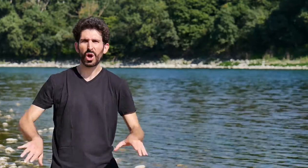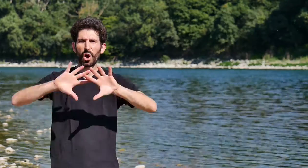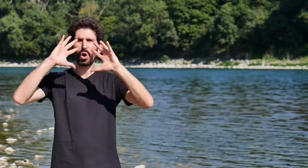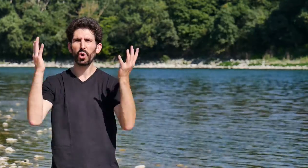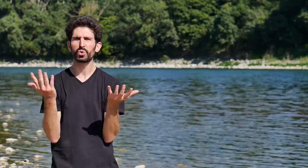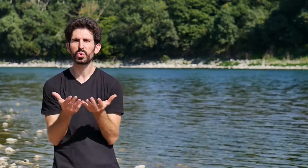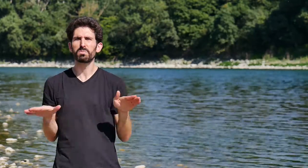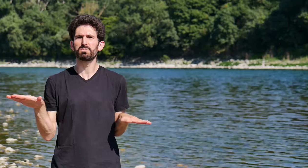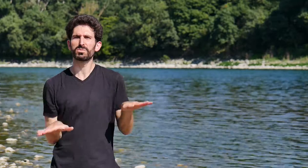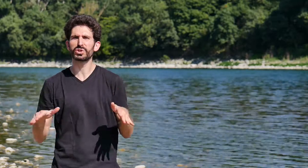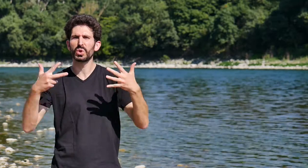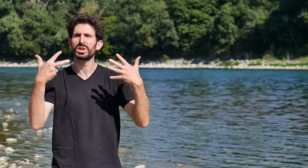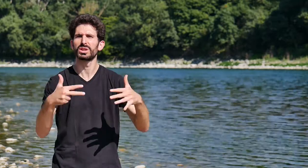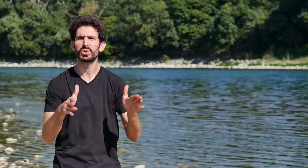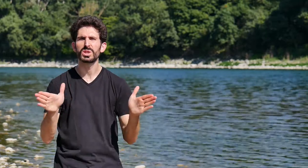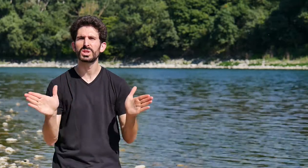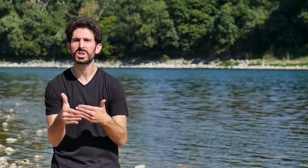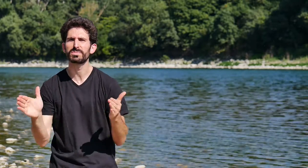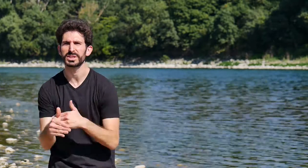En tout, il existe 18 espèces de manchots.